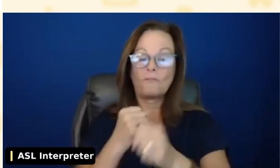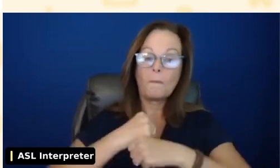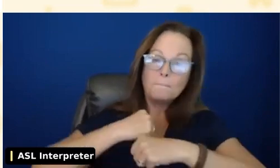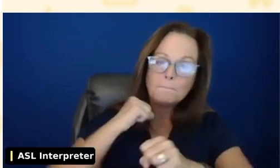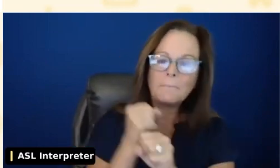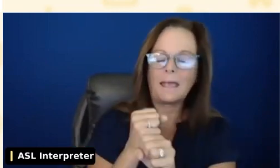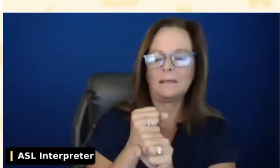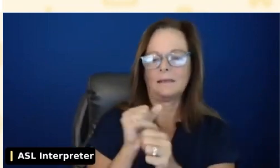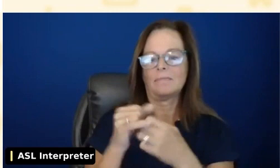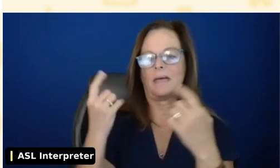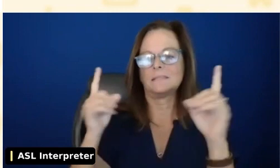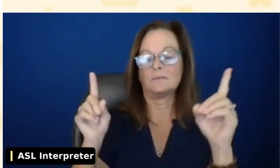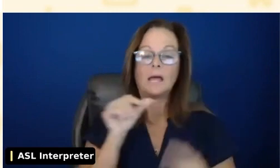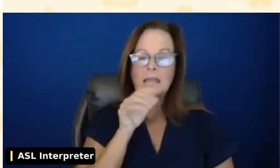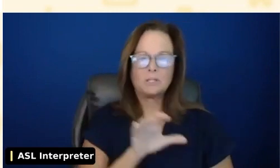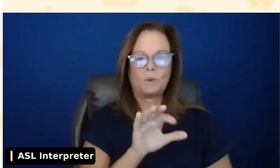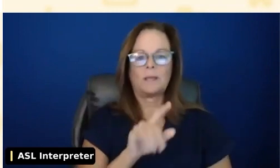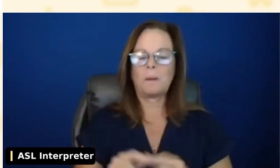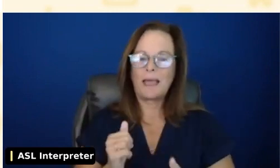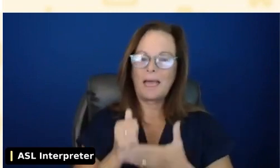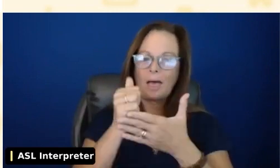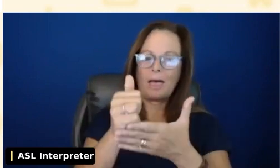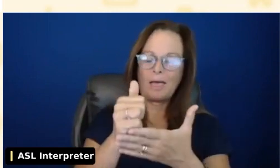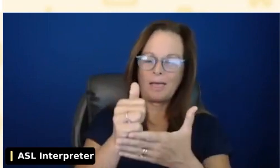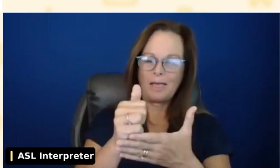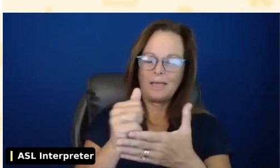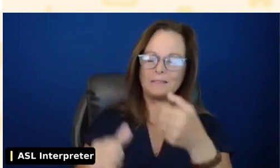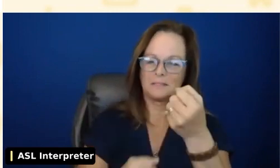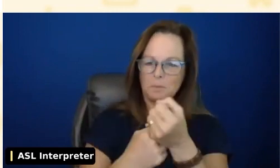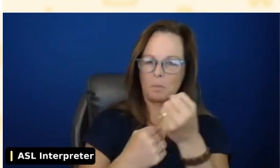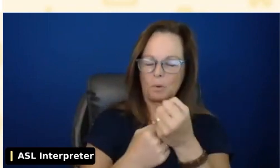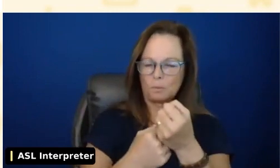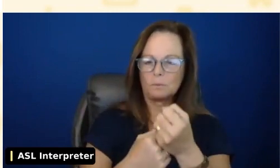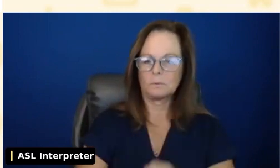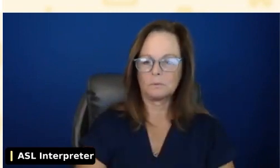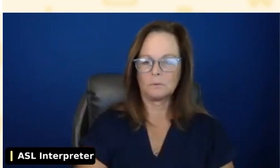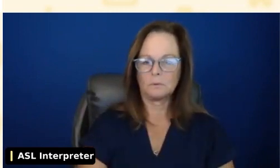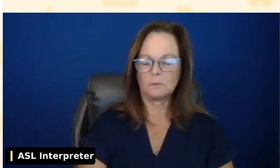No lo está haciendo por ti, te está dando apoyo. Así que se asegura de brindarte guías.